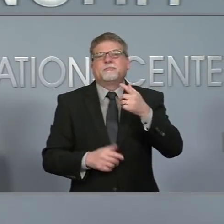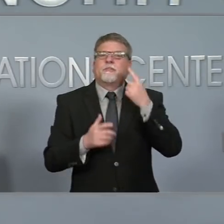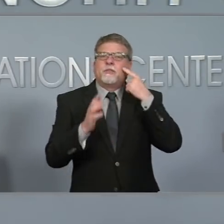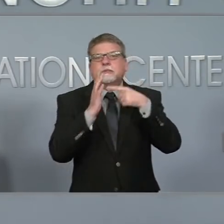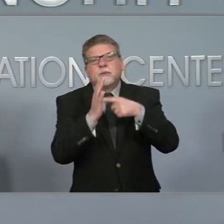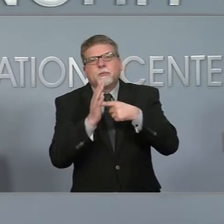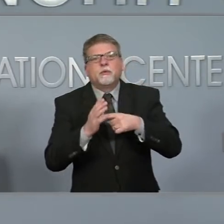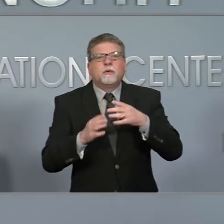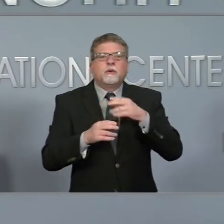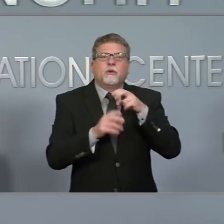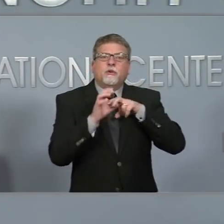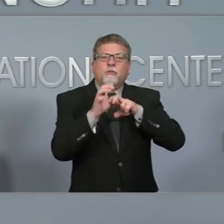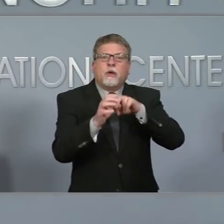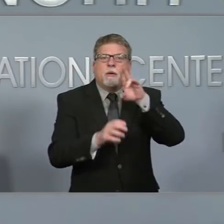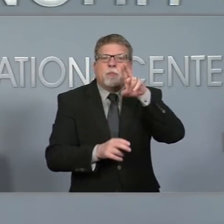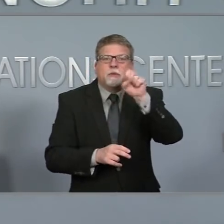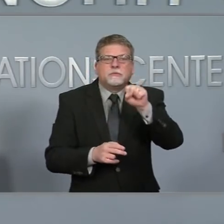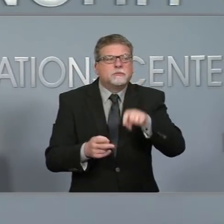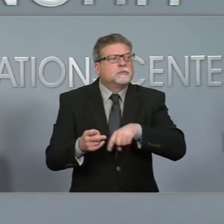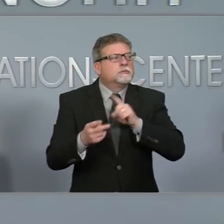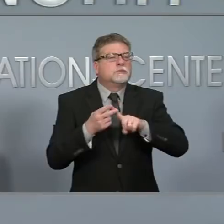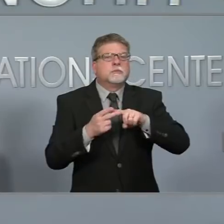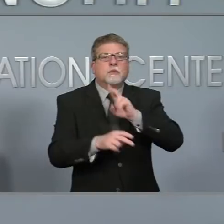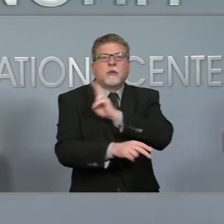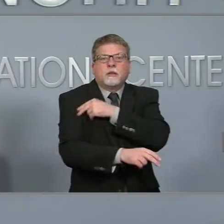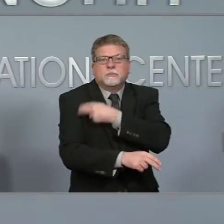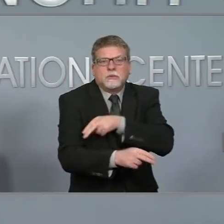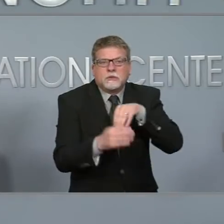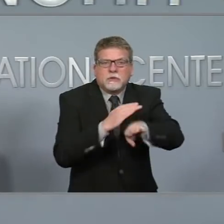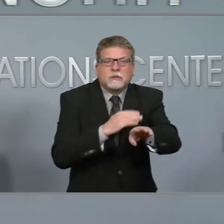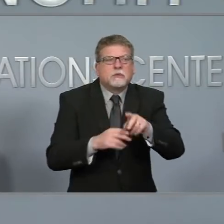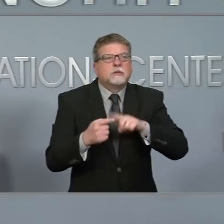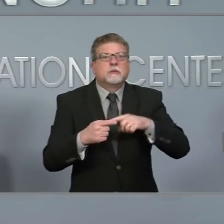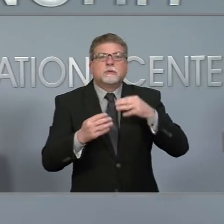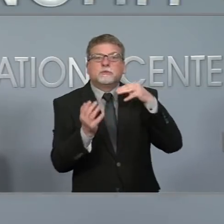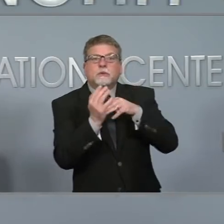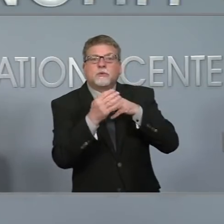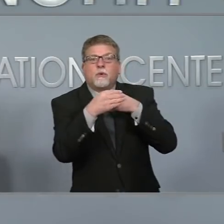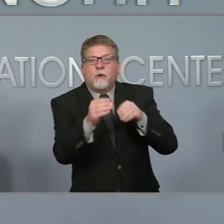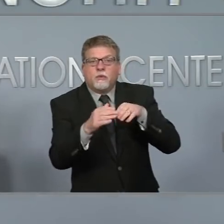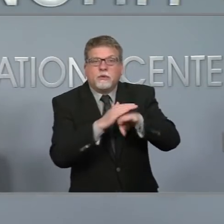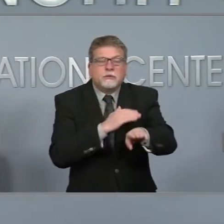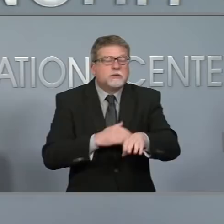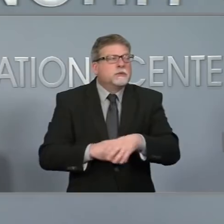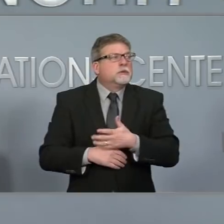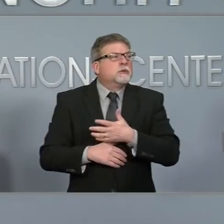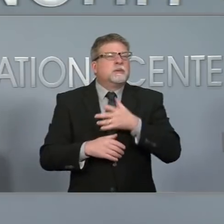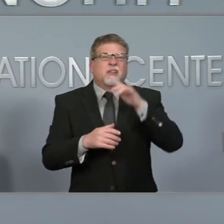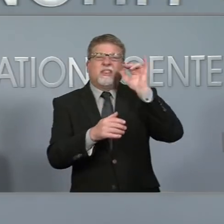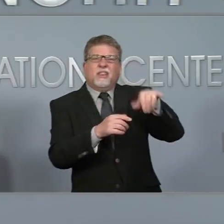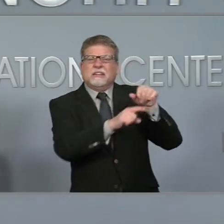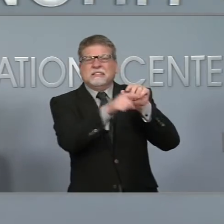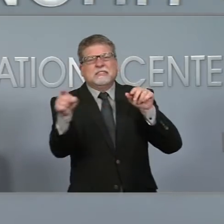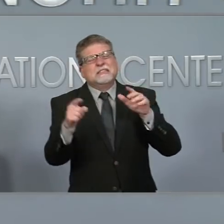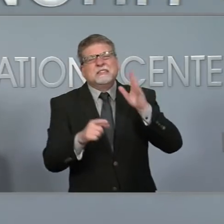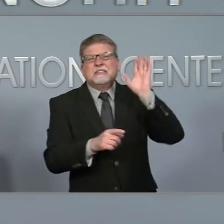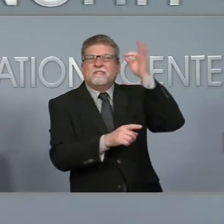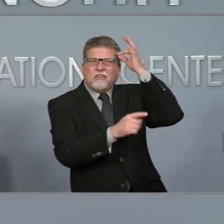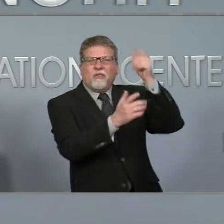transporte público en los que todavía es obligar a el uso de mascarillas debido al ambiente